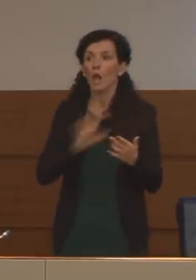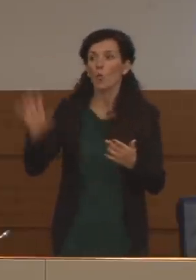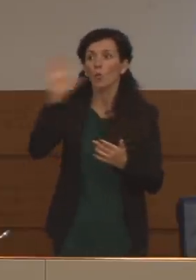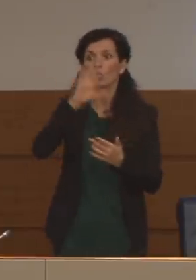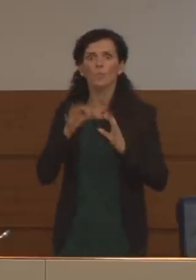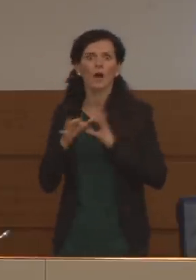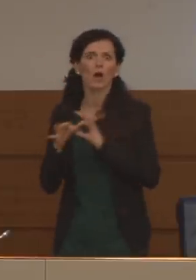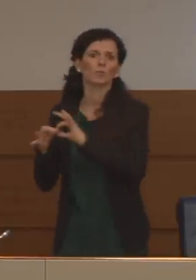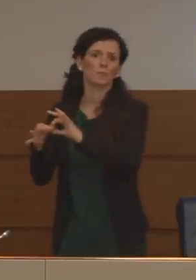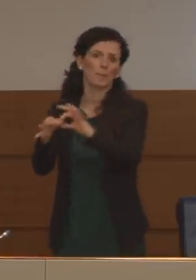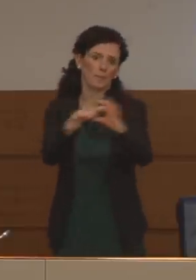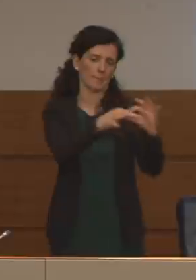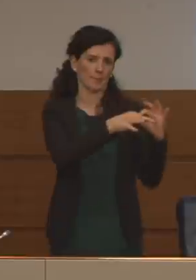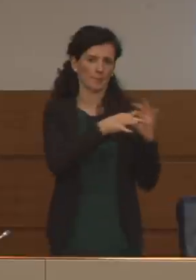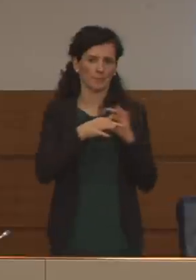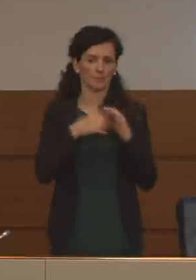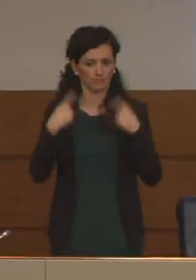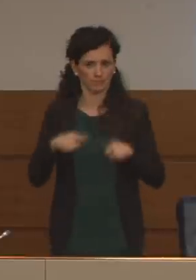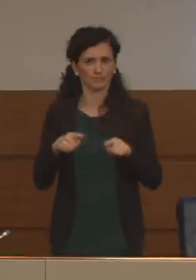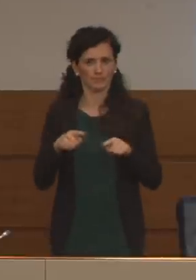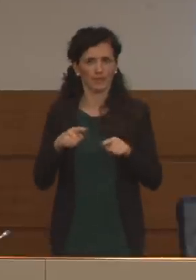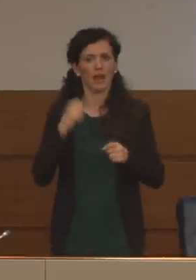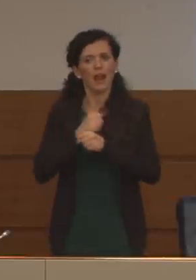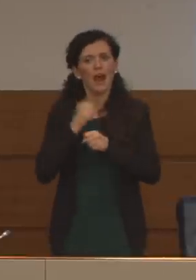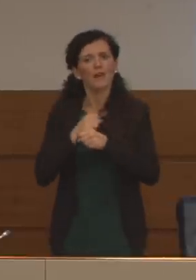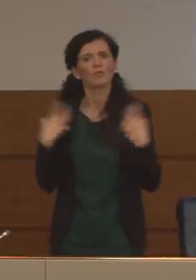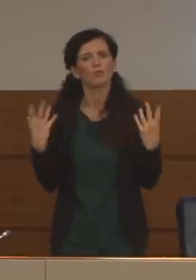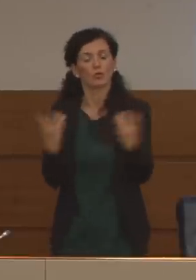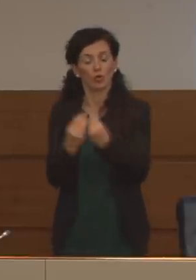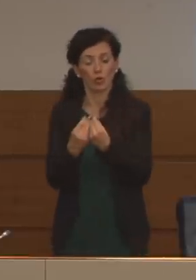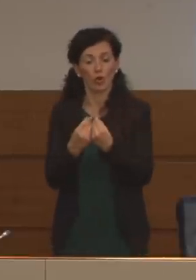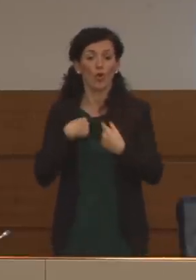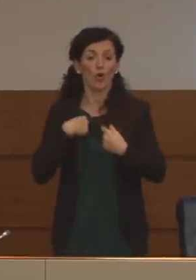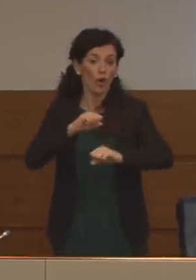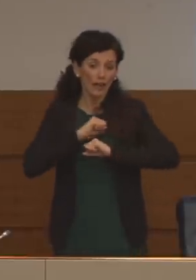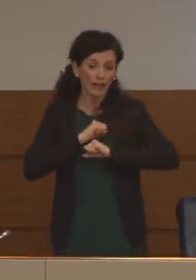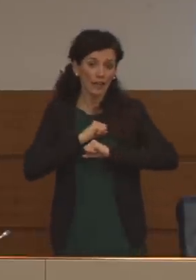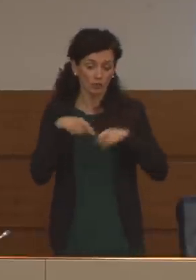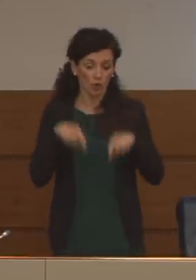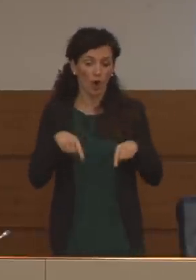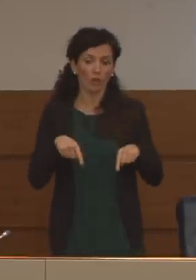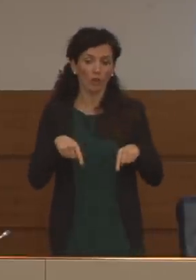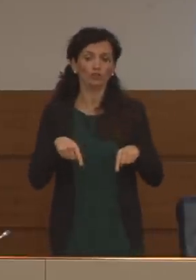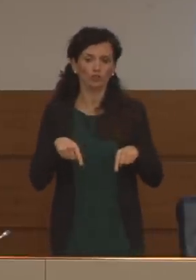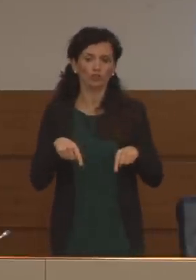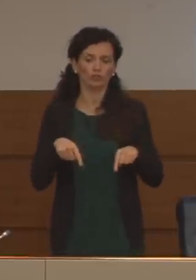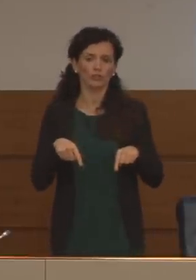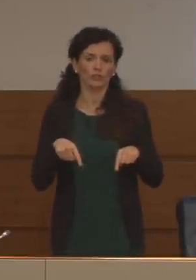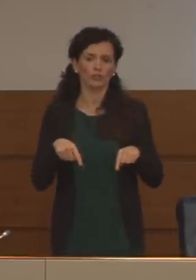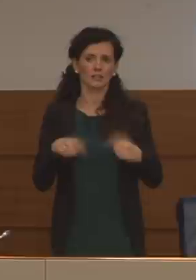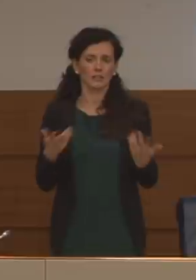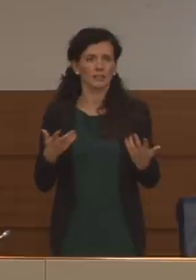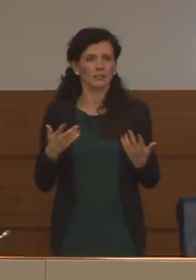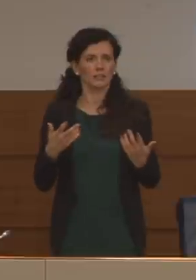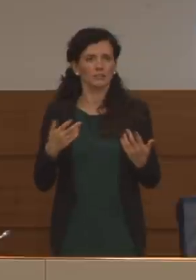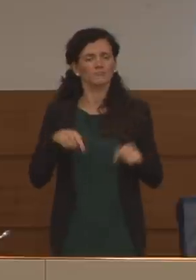Quindi io credo che oggi la posizione che posso esprimere a livello